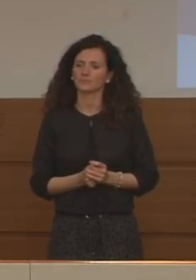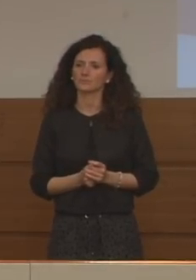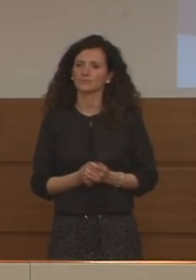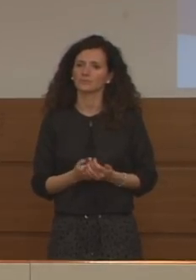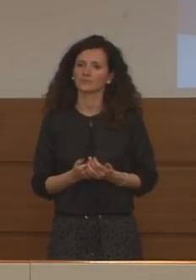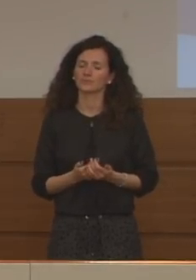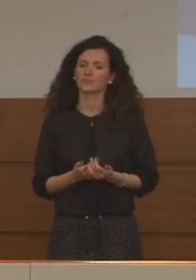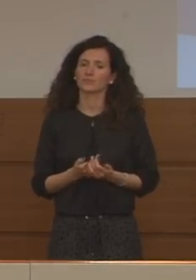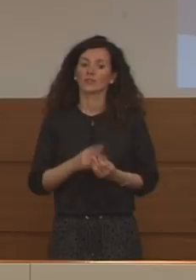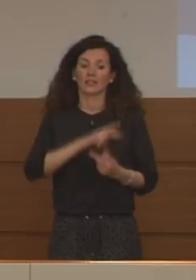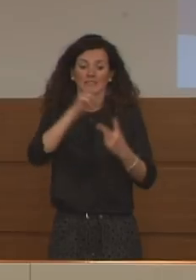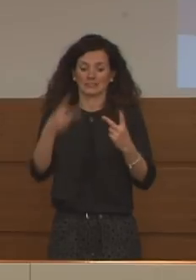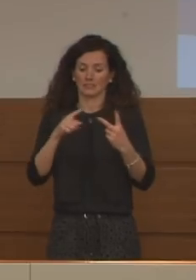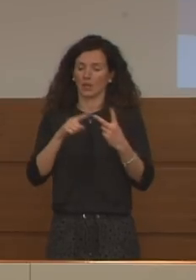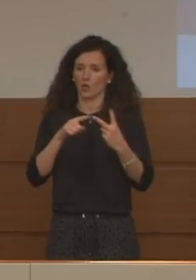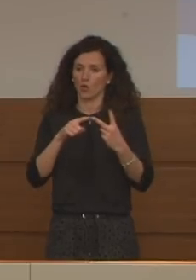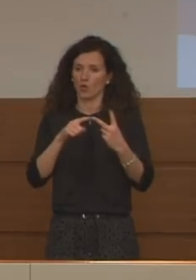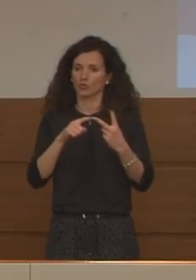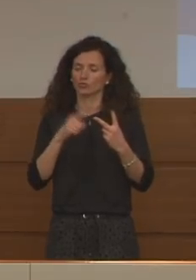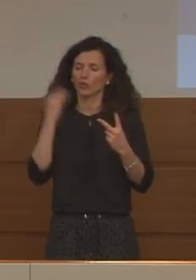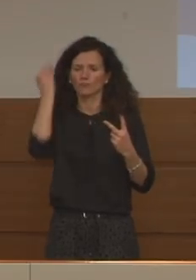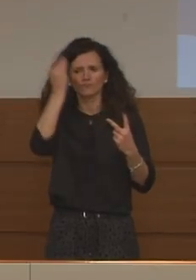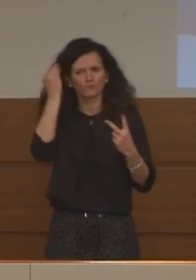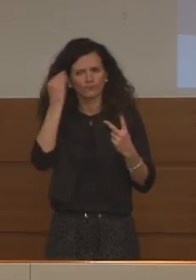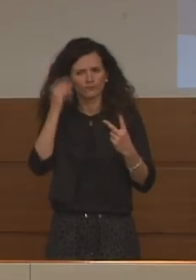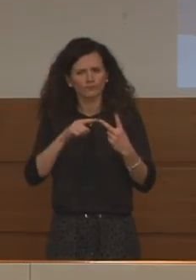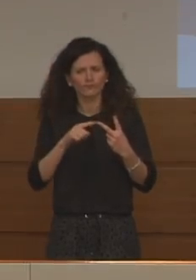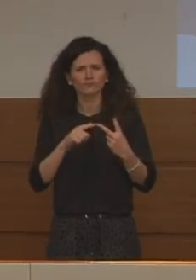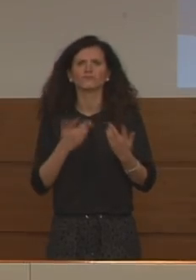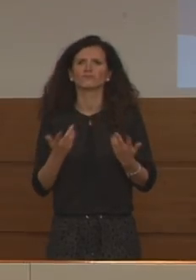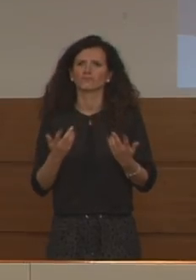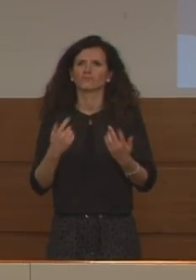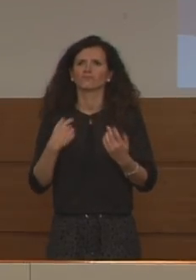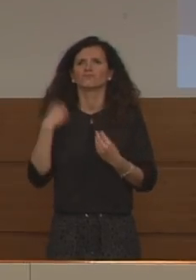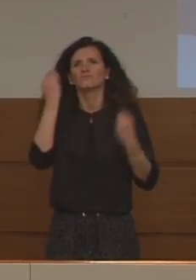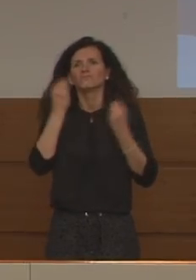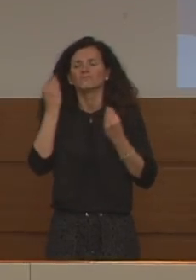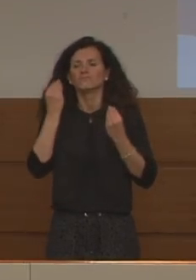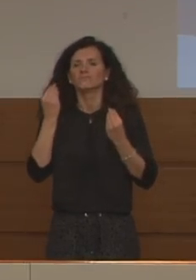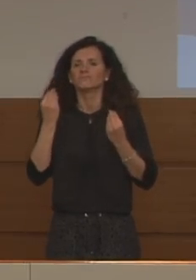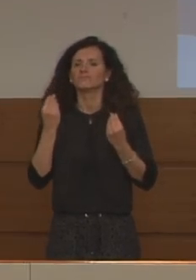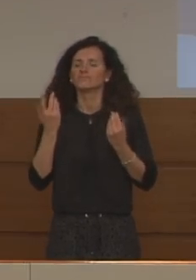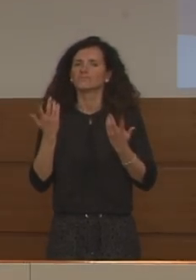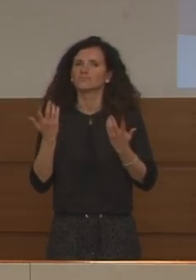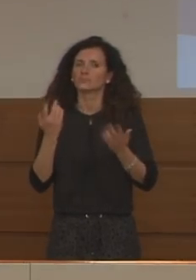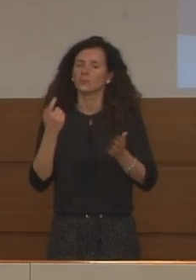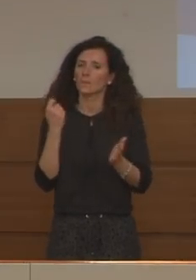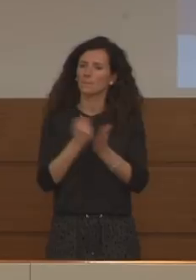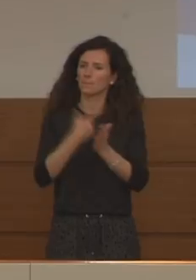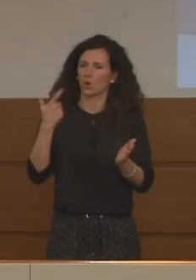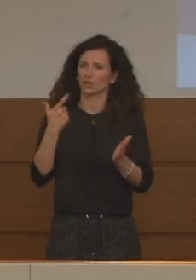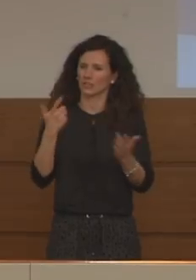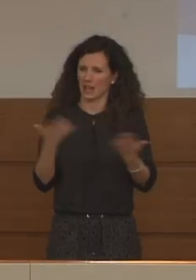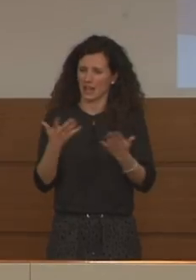condividere è sull'importanza delle nostre misure, che si articolano